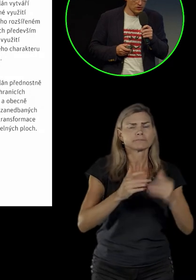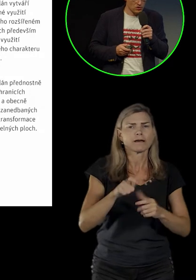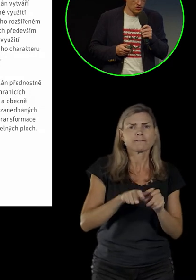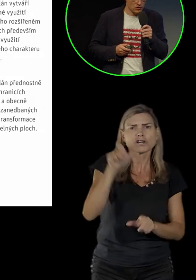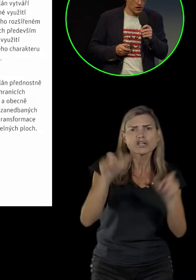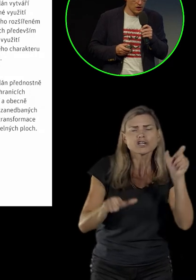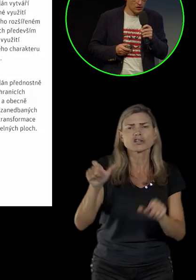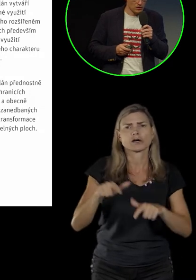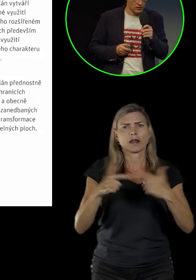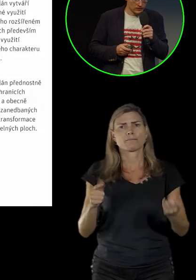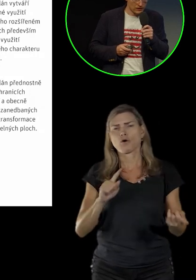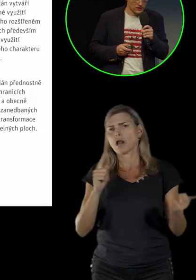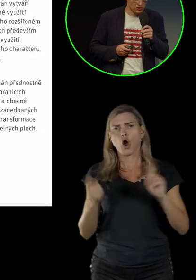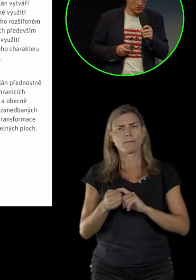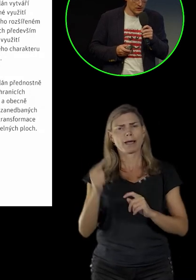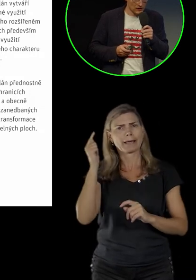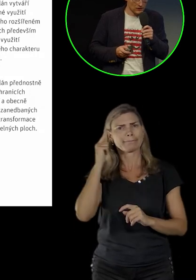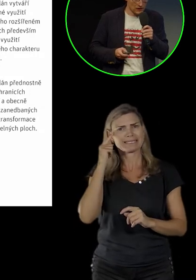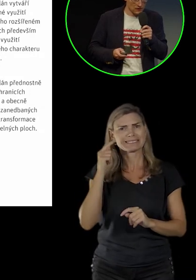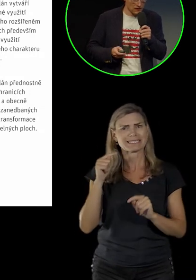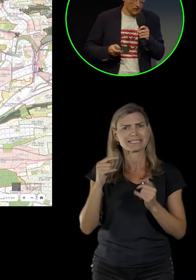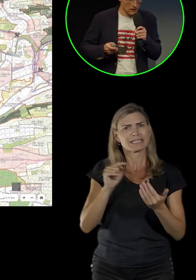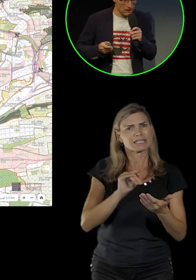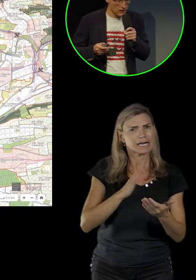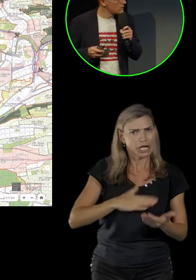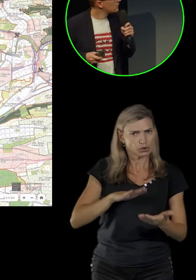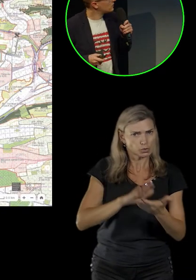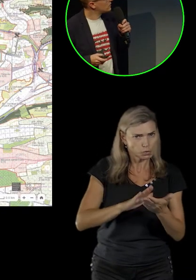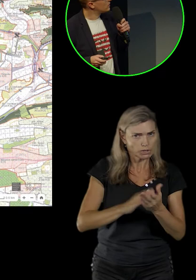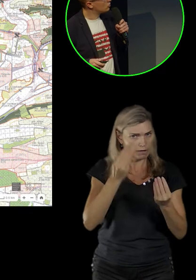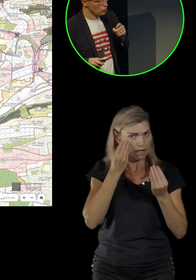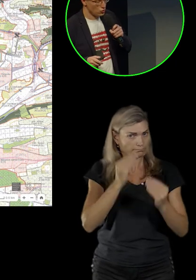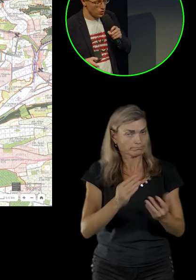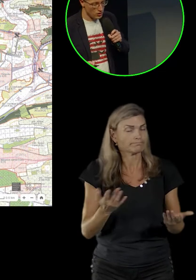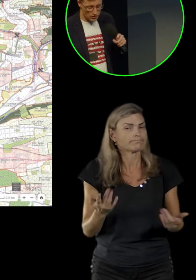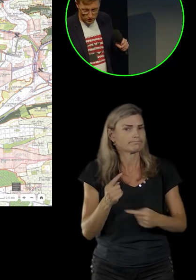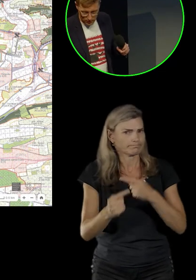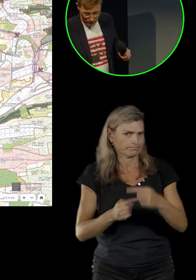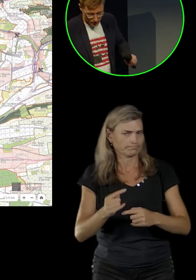o ten existující charakter. Děkuju. (potlesk)